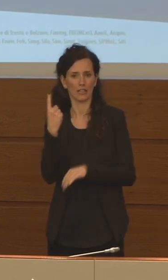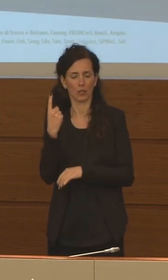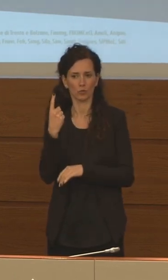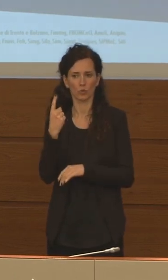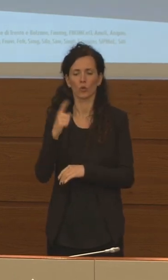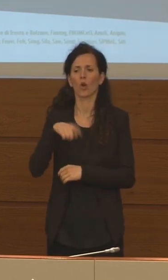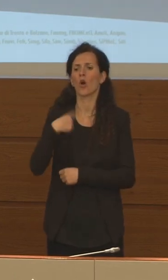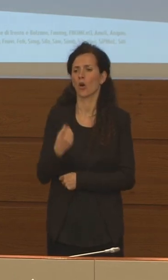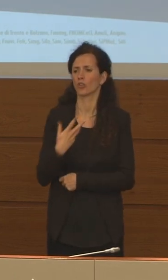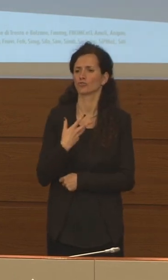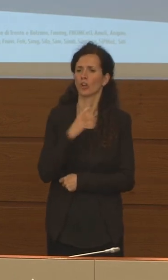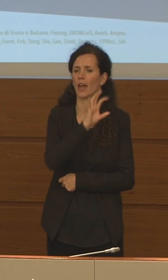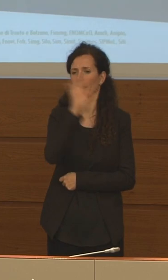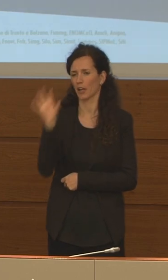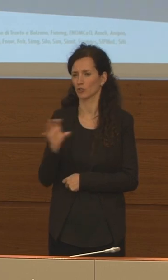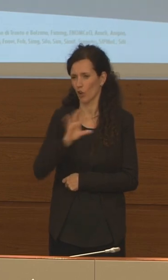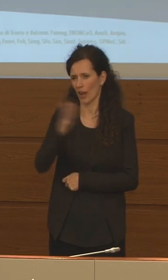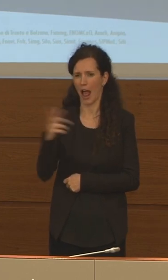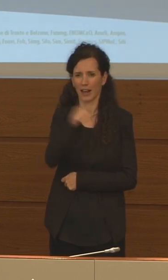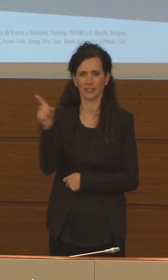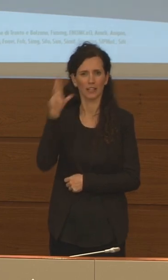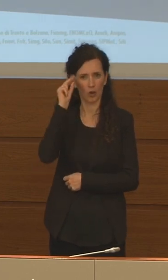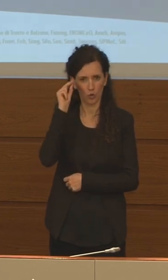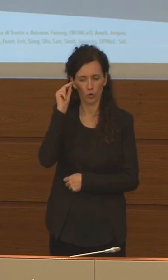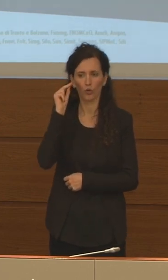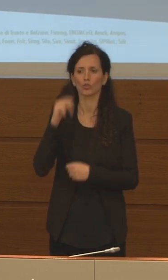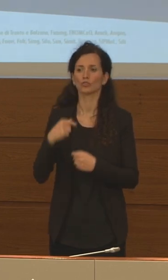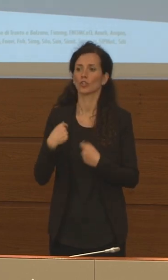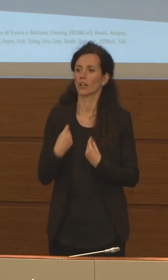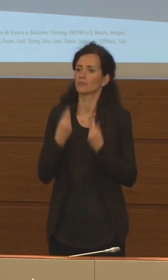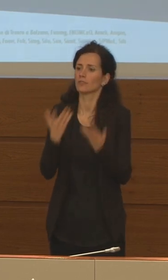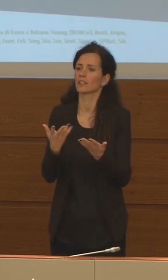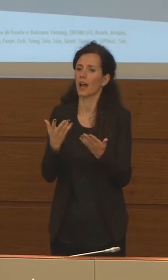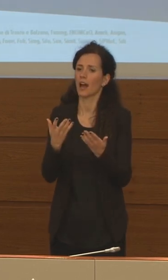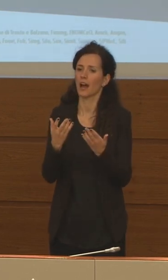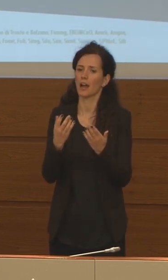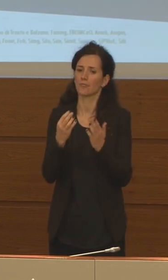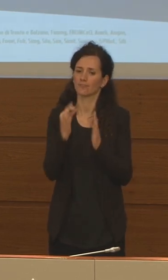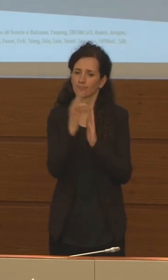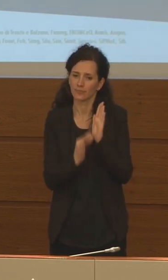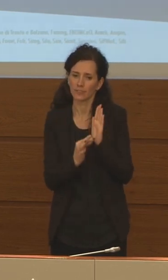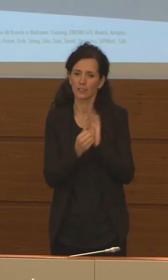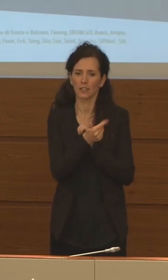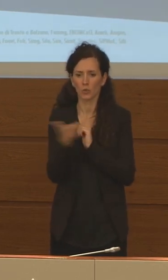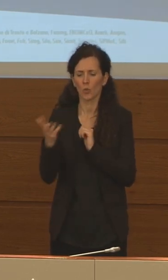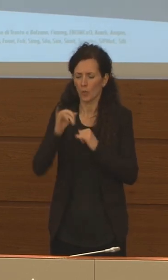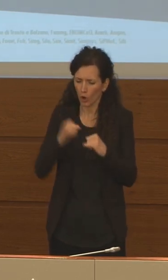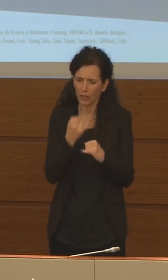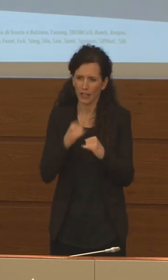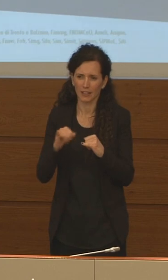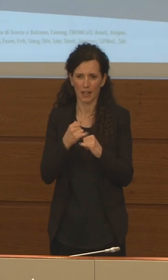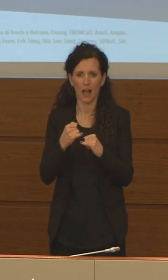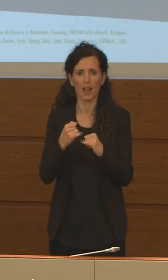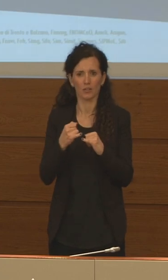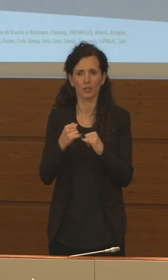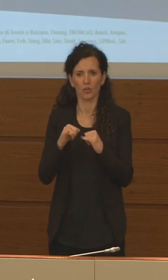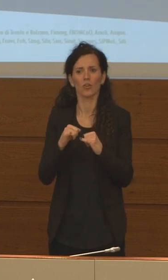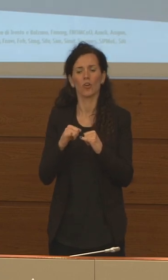conoscete, vi daremo il il dato di dettaglio come al solito attraverso la